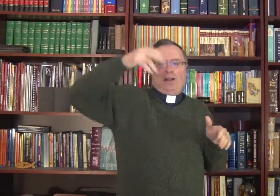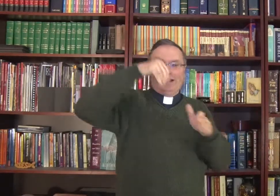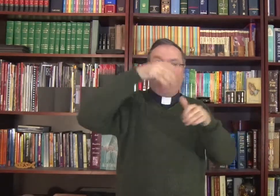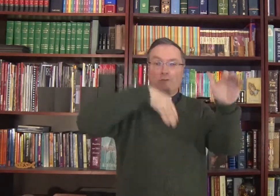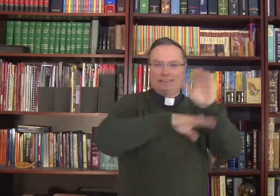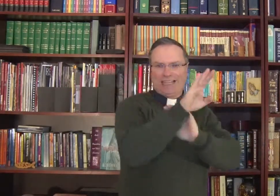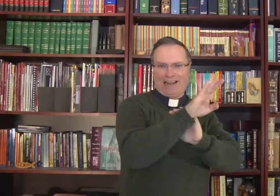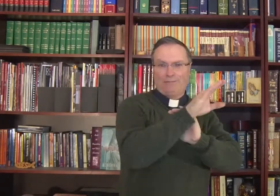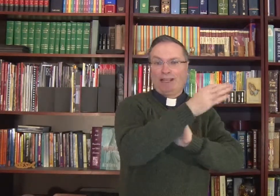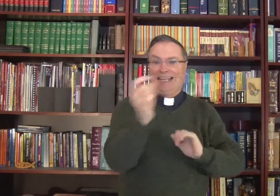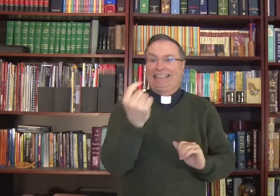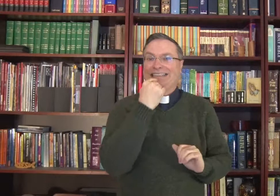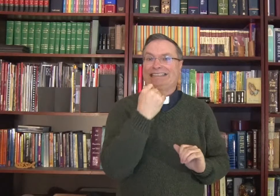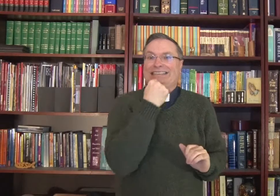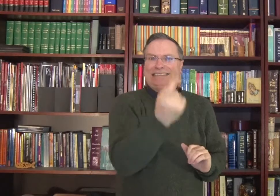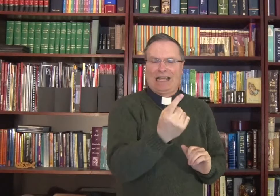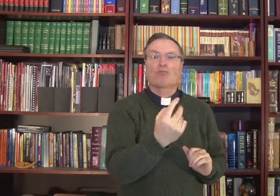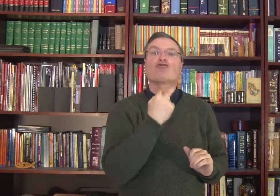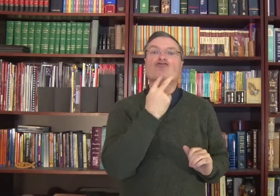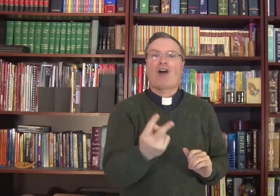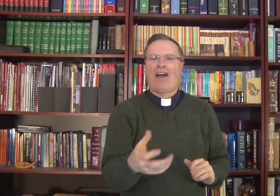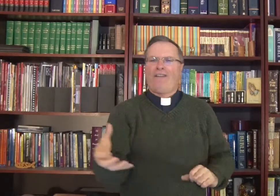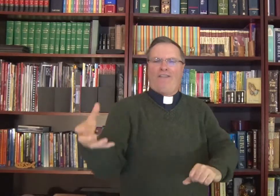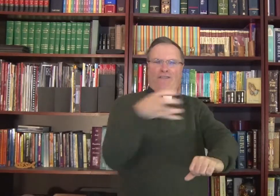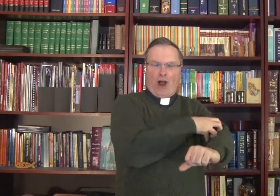dans le ciel et qui disait d’une voix forte: